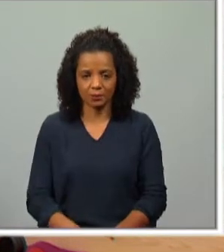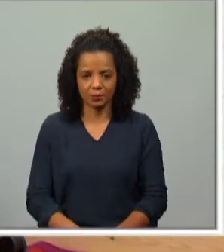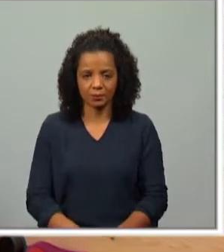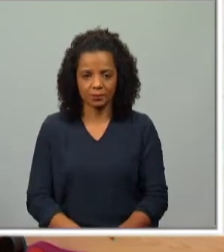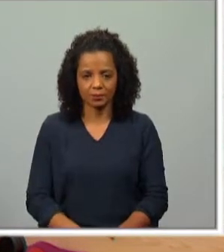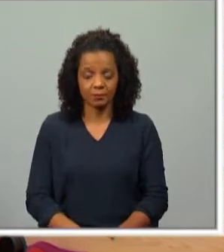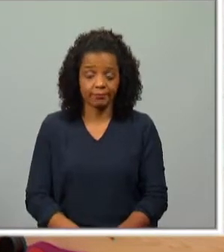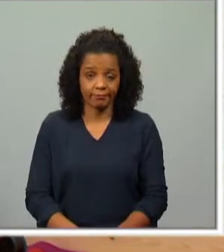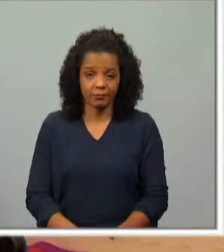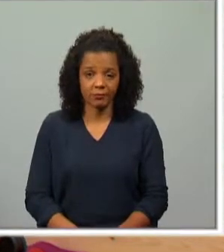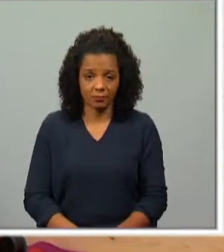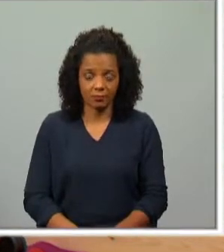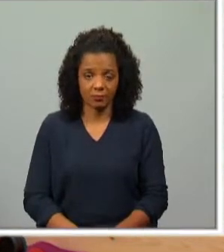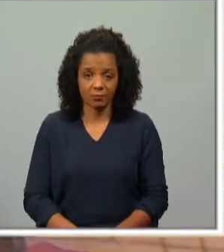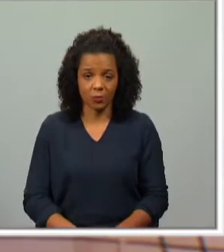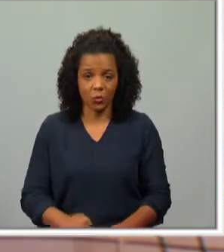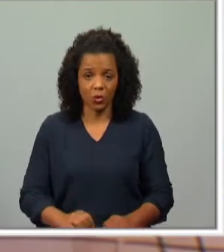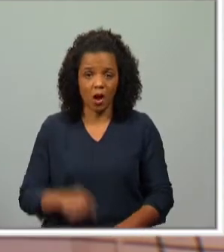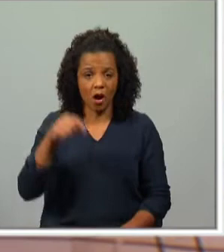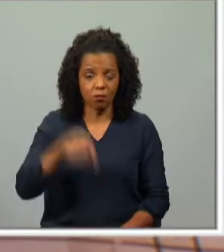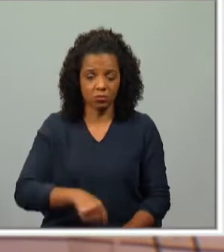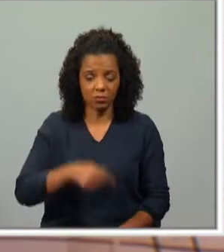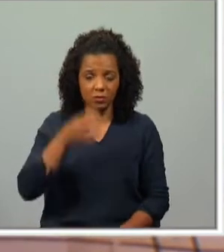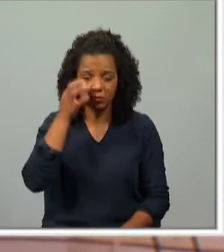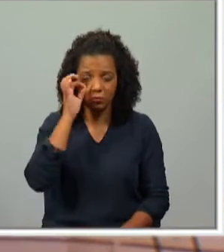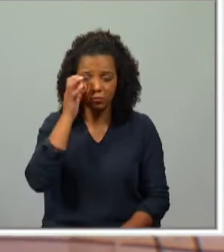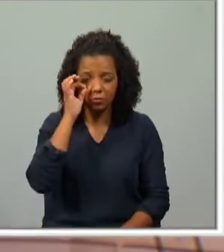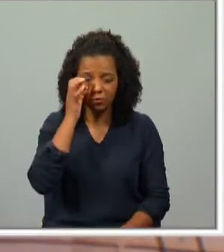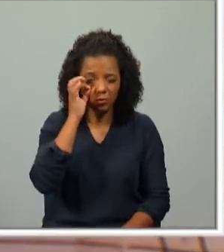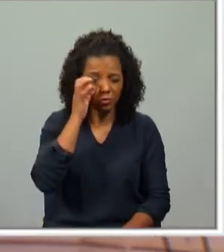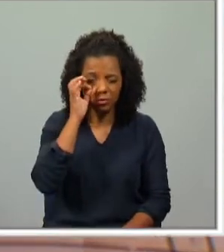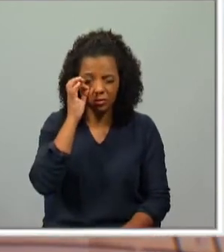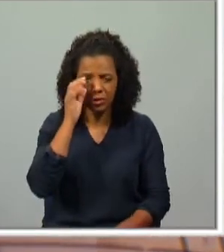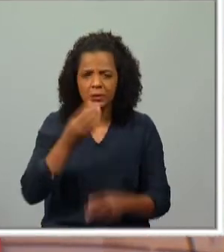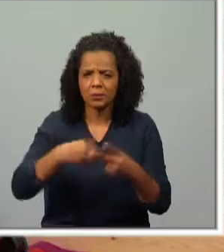deixam de vir para começar não é já vimos isso mas mais do que isso estes 停止來開始不是已經我們看到了這一點，但不止這些